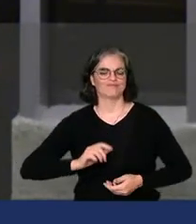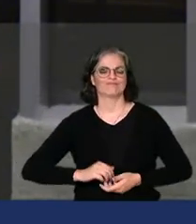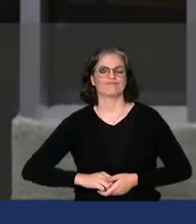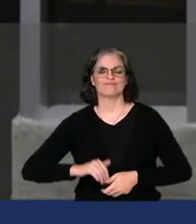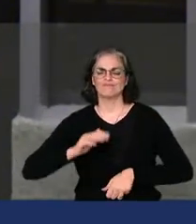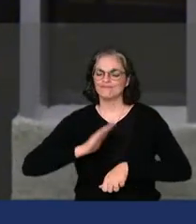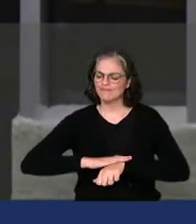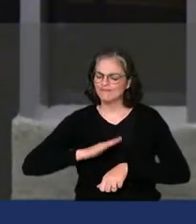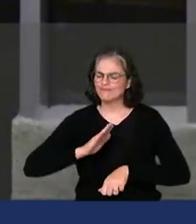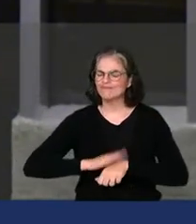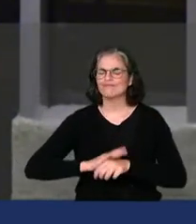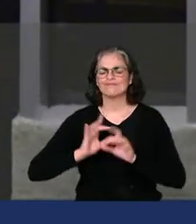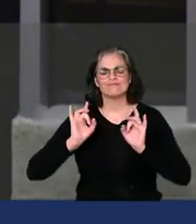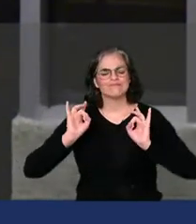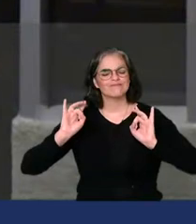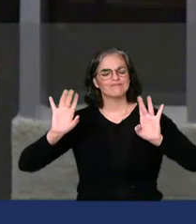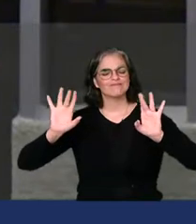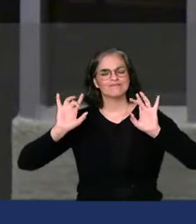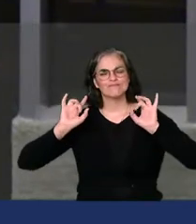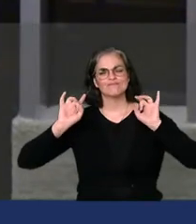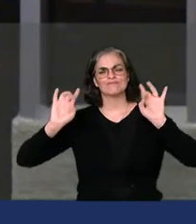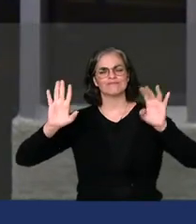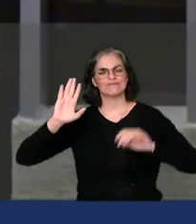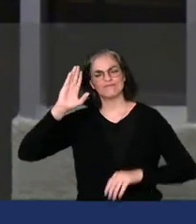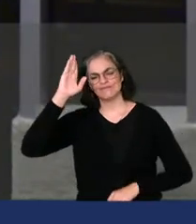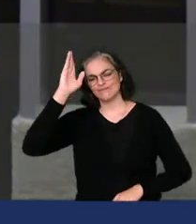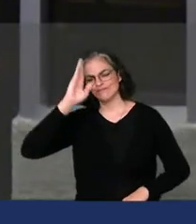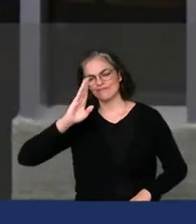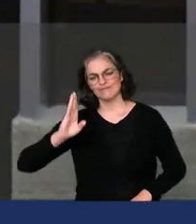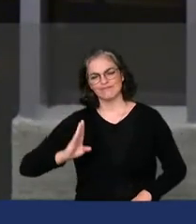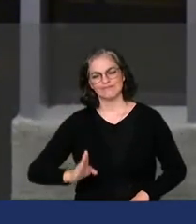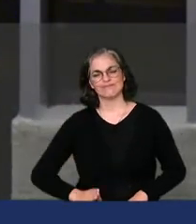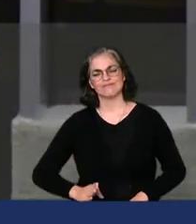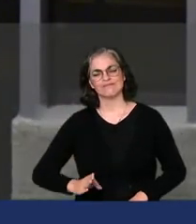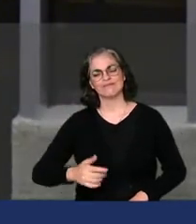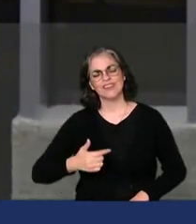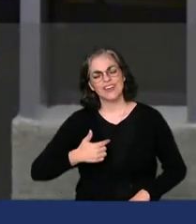NA CÂMARA FEDERAL. É UM MOMENTO, PORTANTO, MUITO ESPECIAL PARA O BRASIL E QUERO